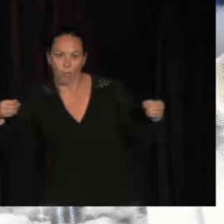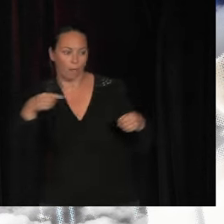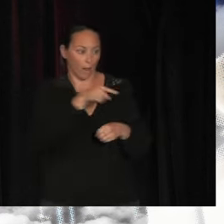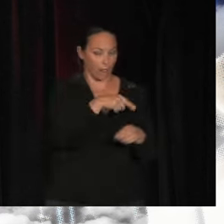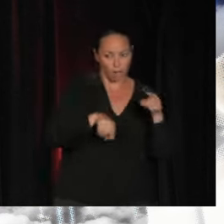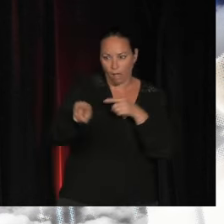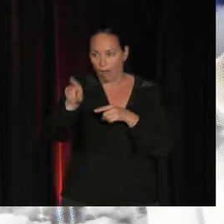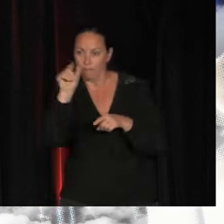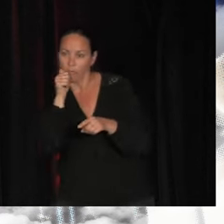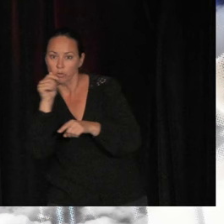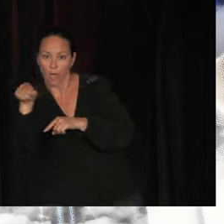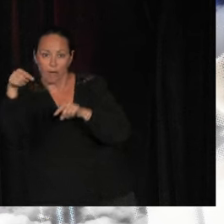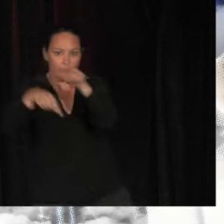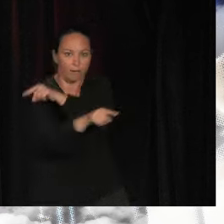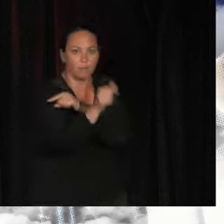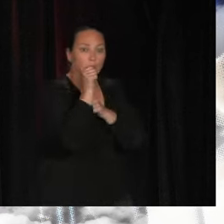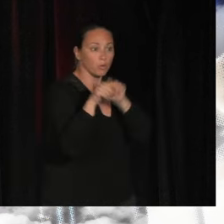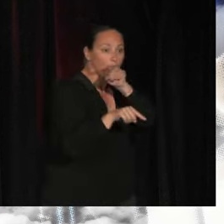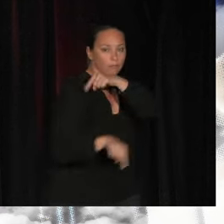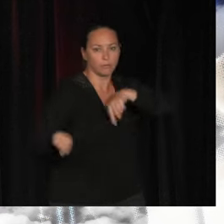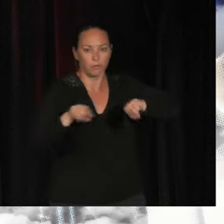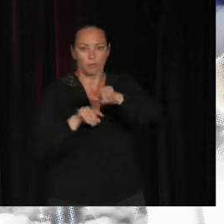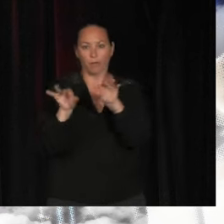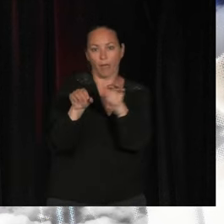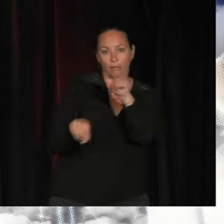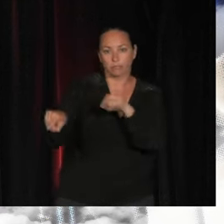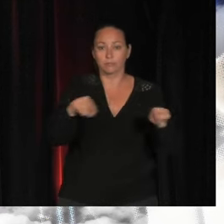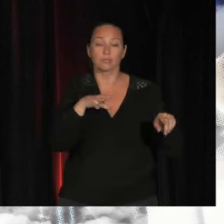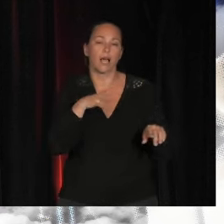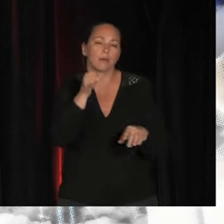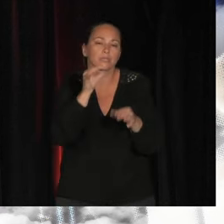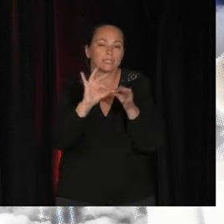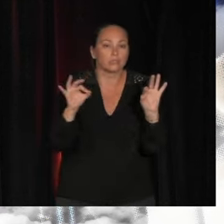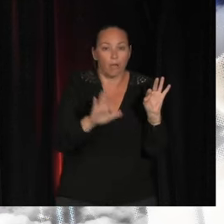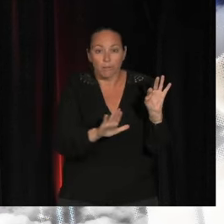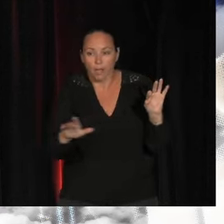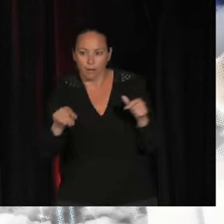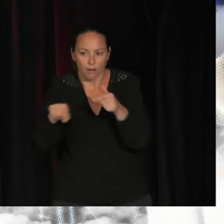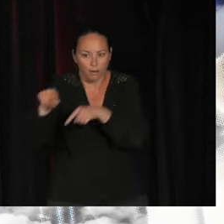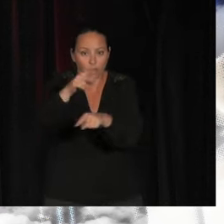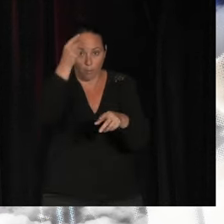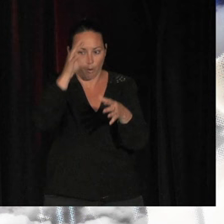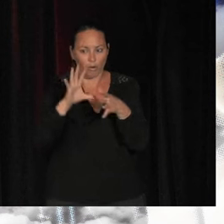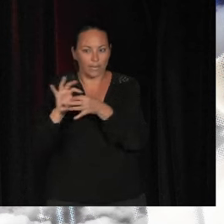la mère de machin, Anna est la mère de Pharah, que Genji est le frère de Hanzo. Il y a plein de petites références comme ça. Ça leur permet aussi, je n'aurai pas d'exemples concrets,